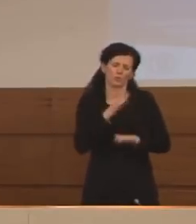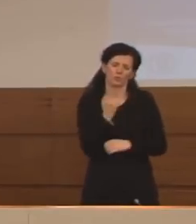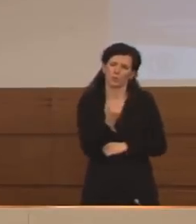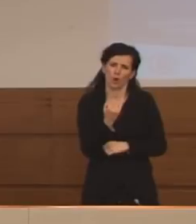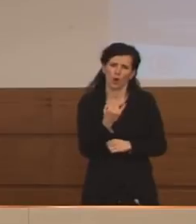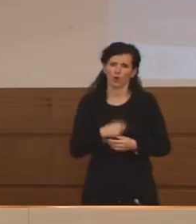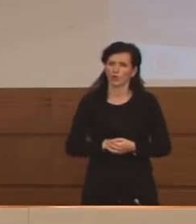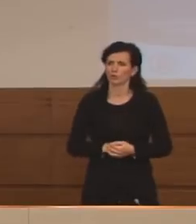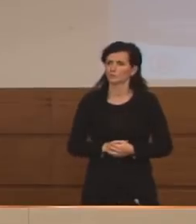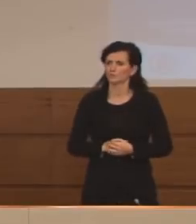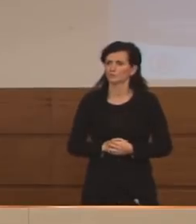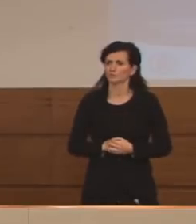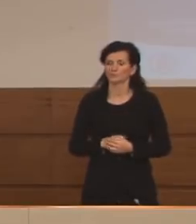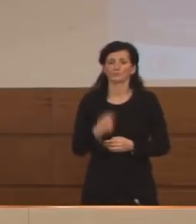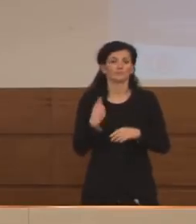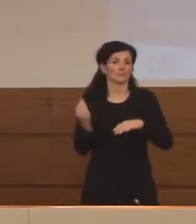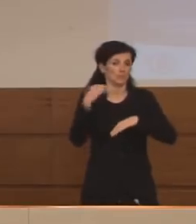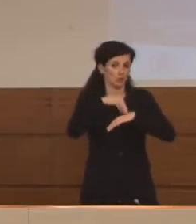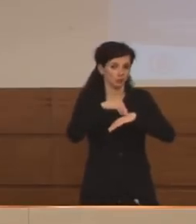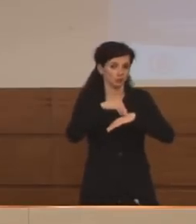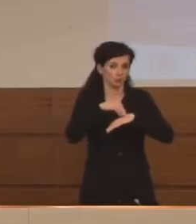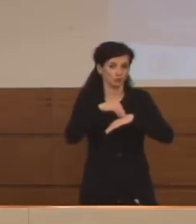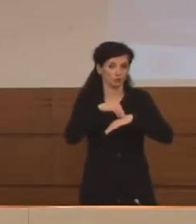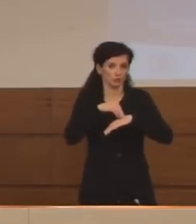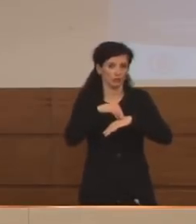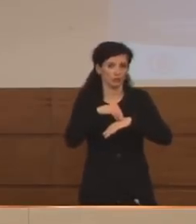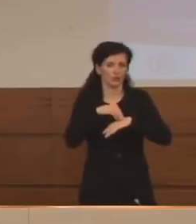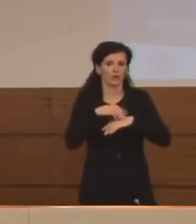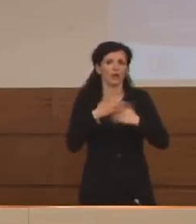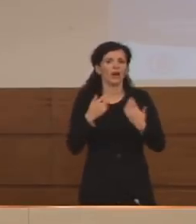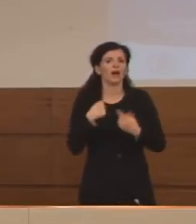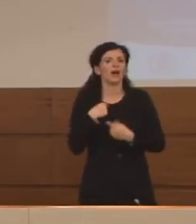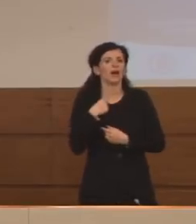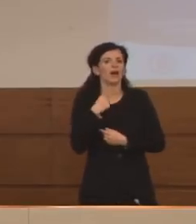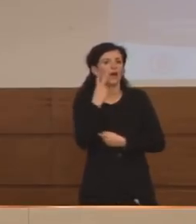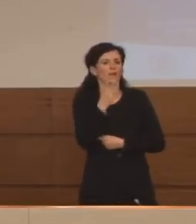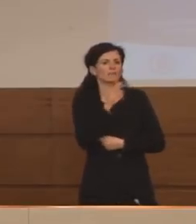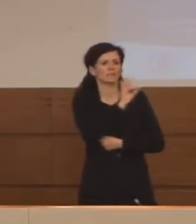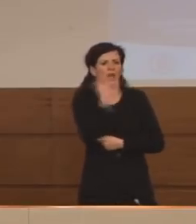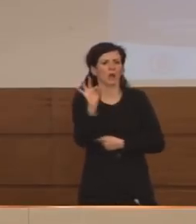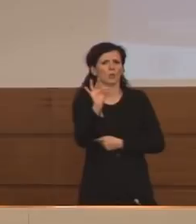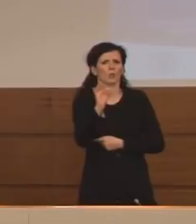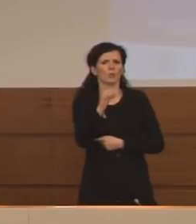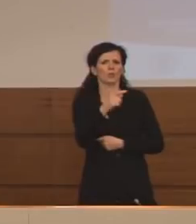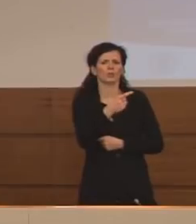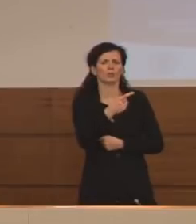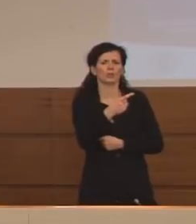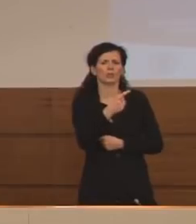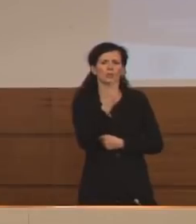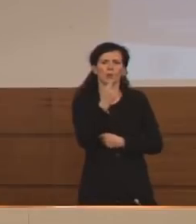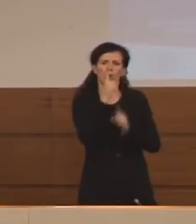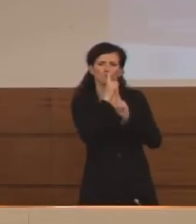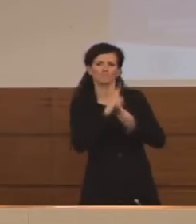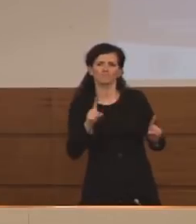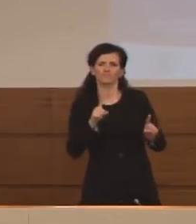No, ho visto che siccome c'è stato un moto di stizza quando ho detto che il Comitato continuerà comunque a riunirsi.